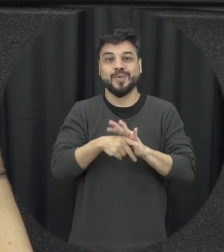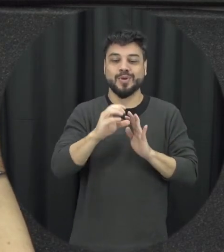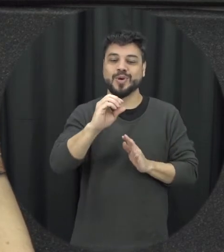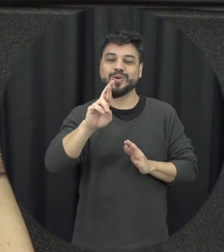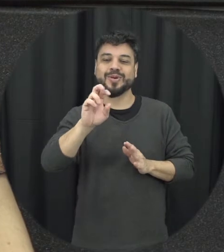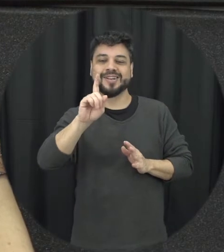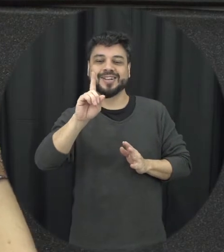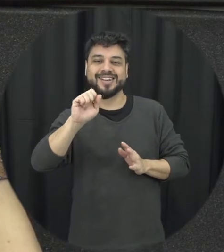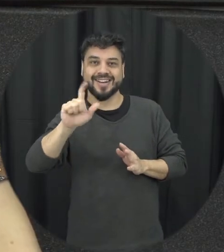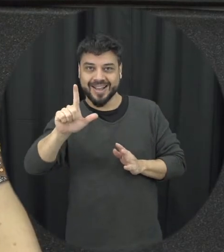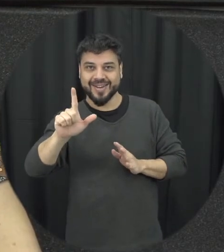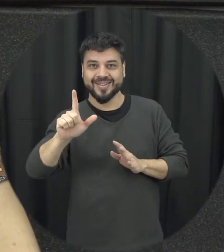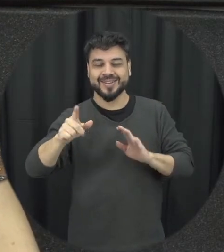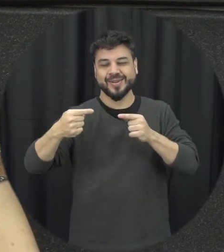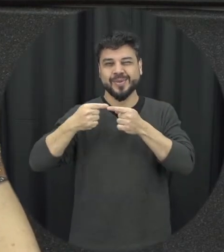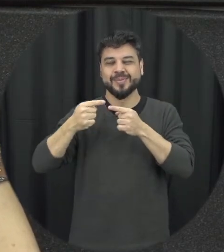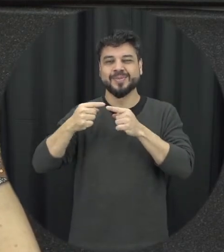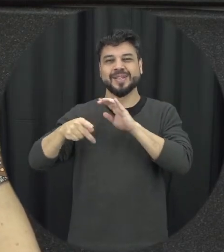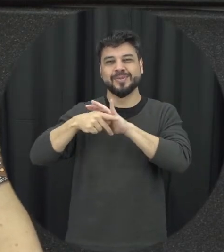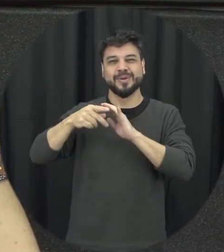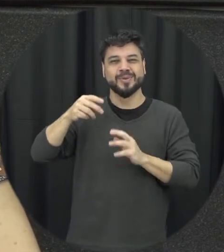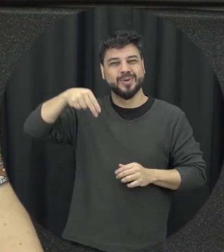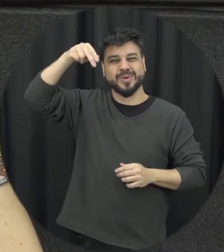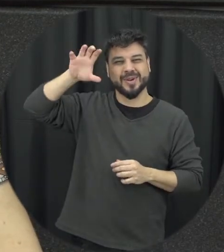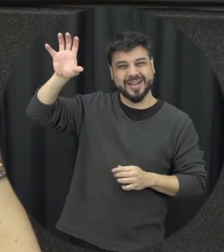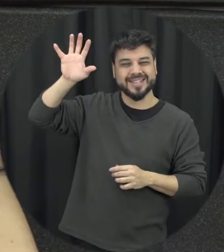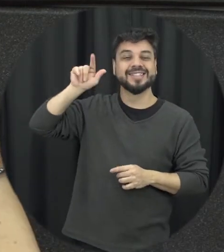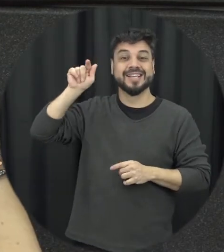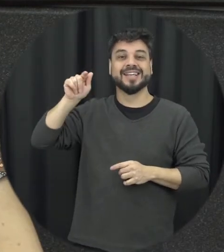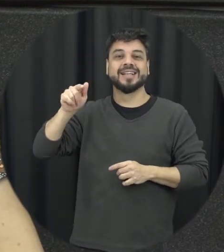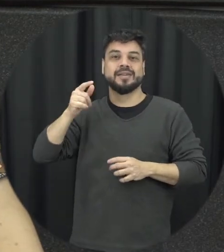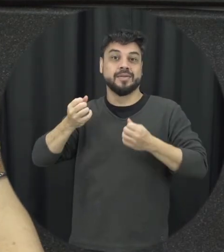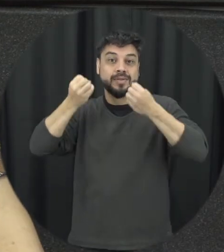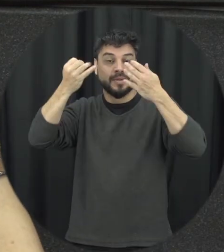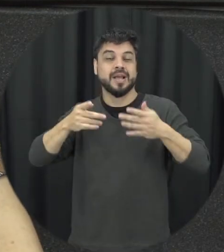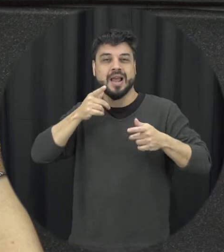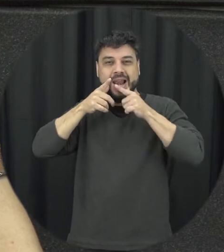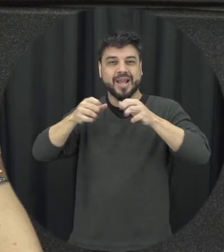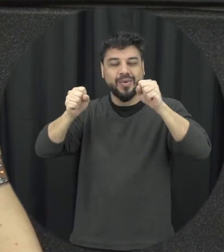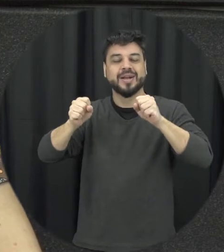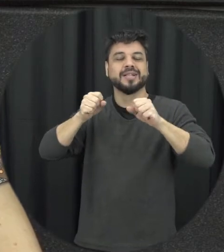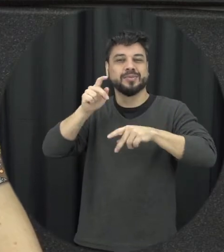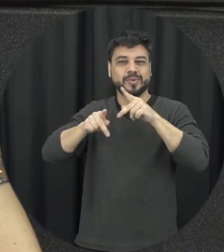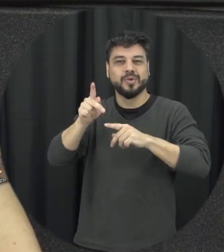na linguagem popular né a Lei Maria da Penha e com todos né os principais aspectos outra